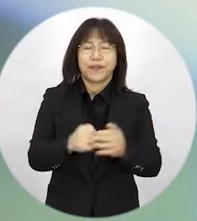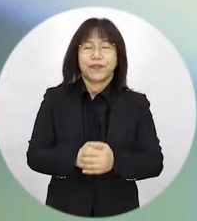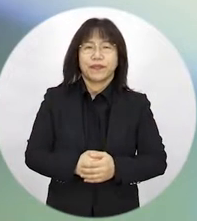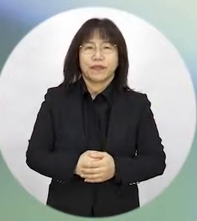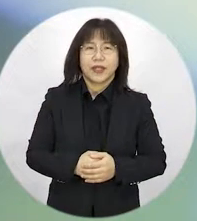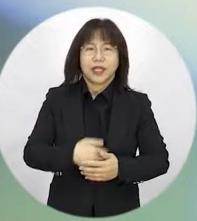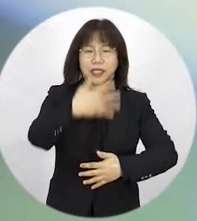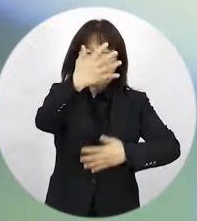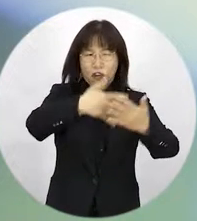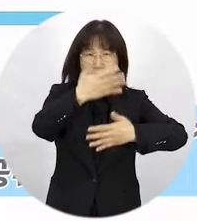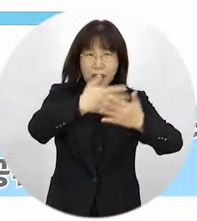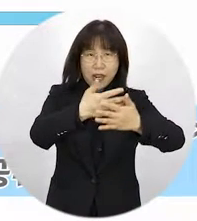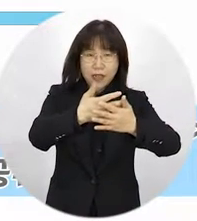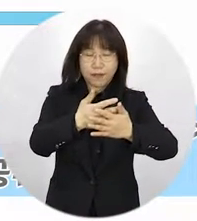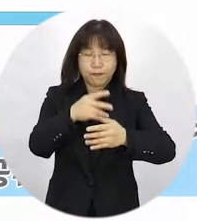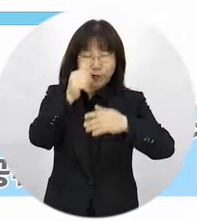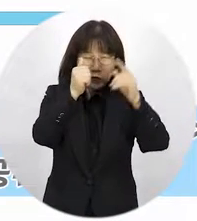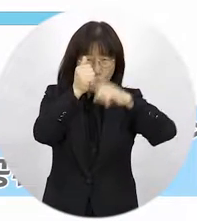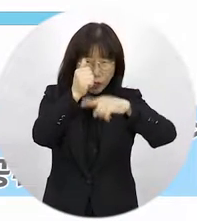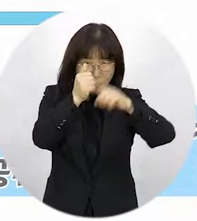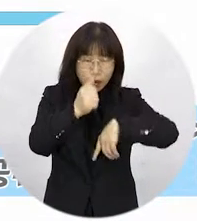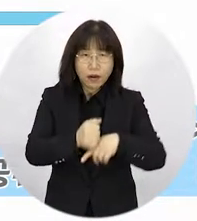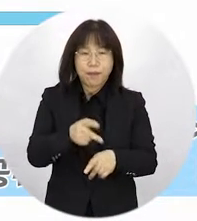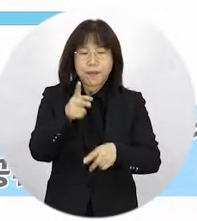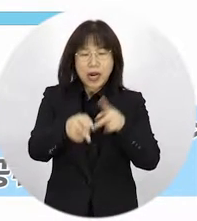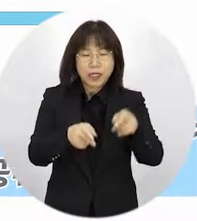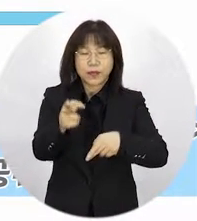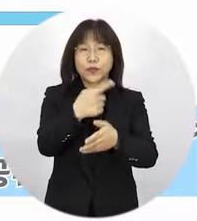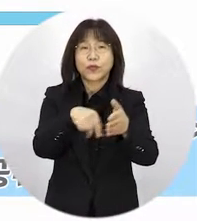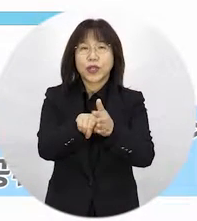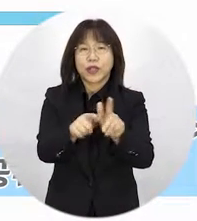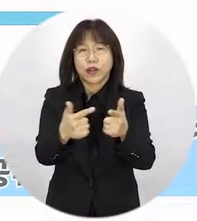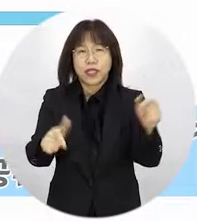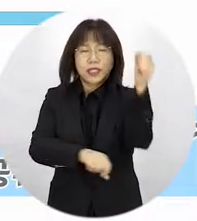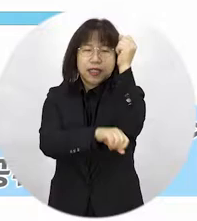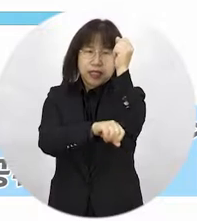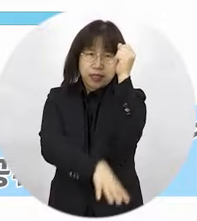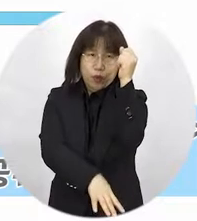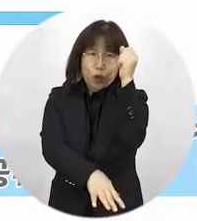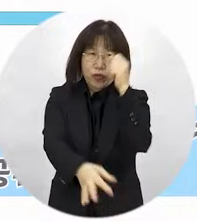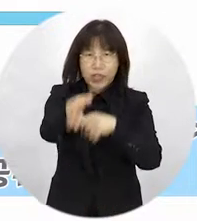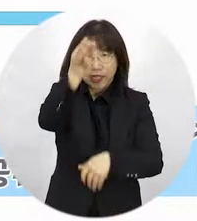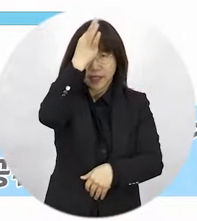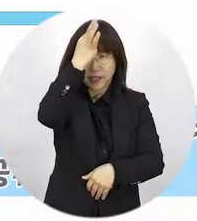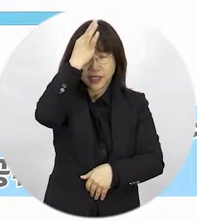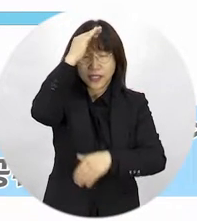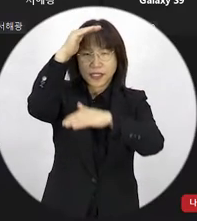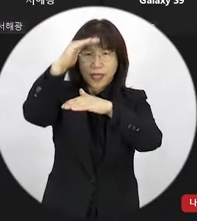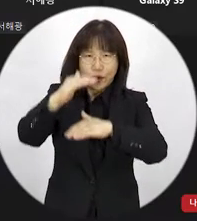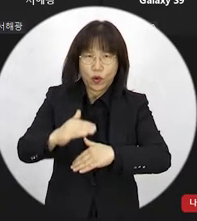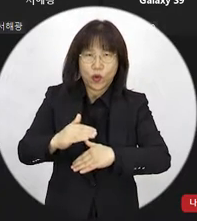영상 촬영과 편집 등 1인 미디어 크리에이터가 되기 위해 기본적으로 알아야 할 내용들로 구성됐으며